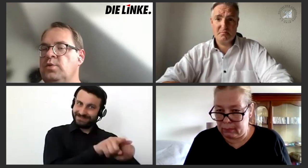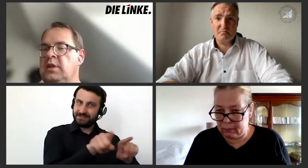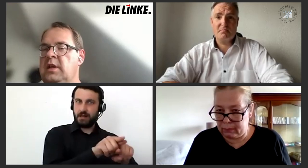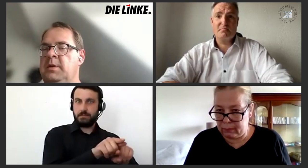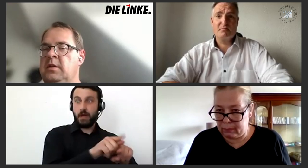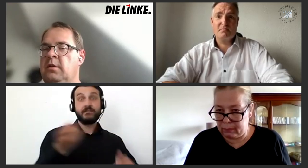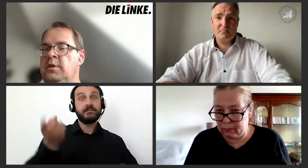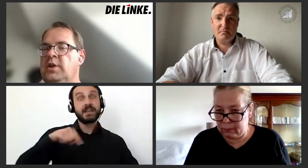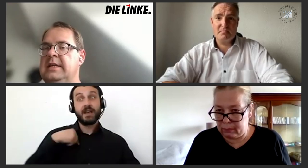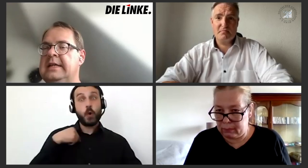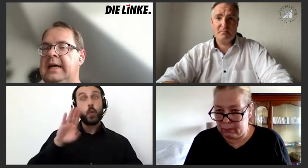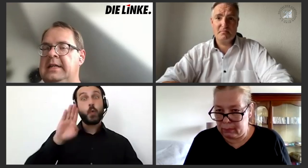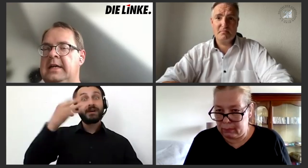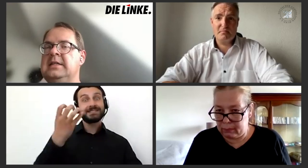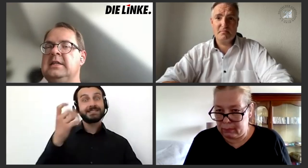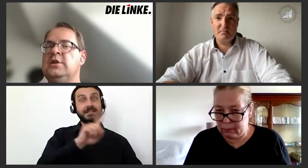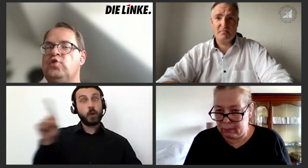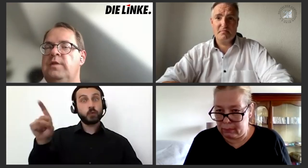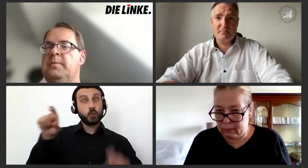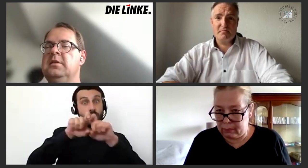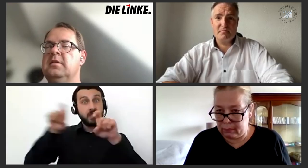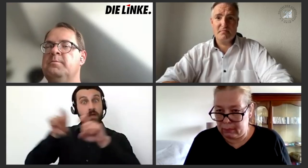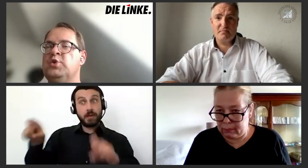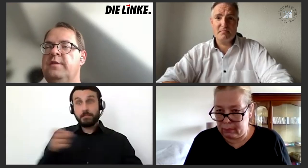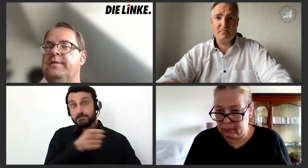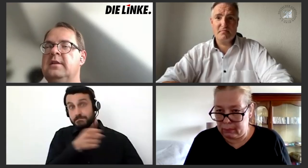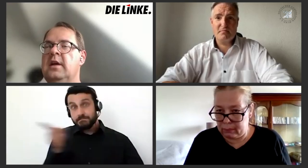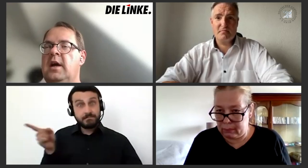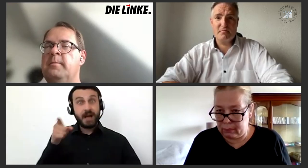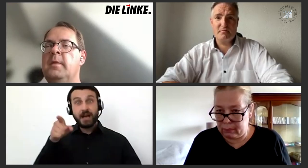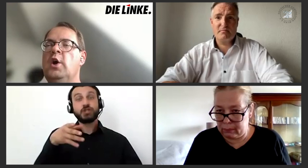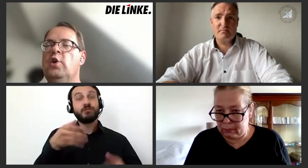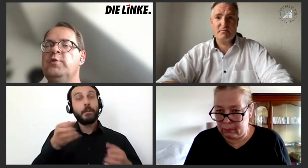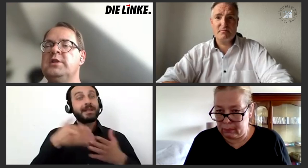noch über 40.000 Unternehmen in Deutschland die keinen einzigen schwerbehinderten Beschäftigten